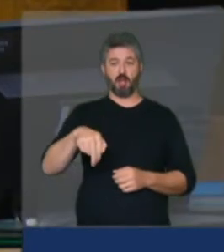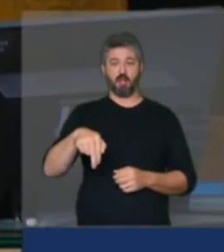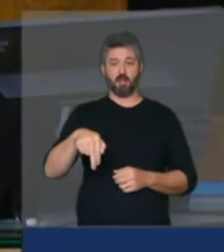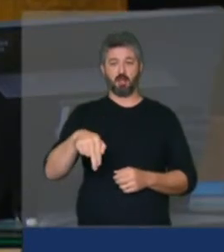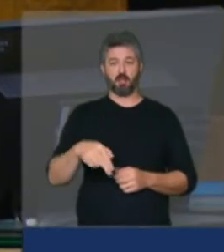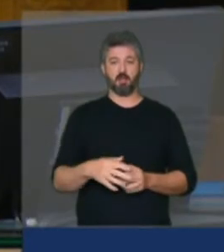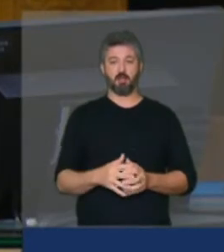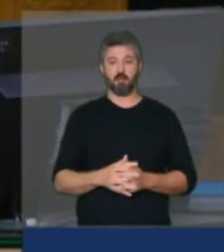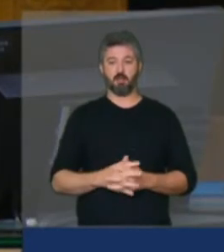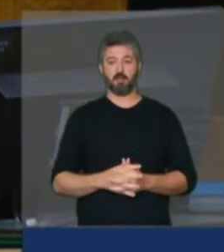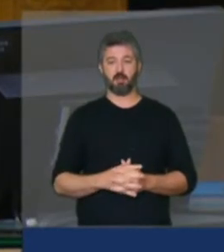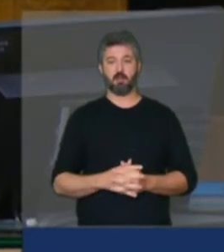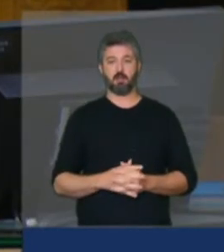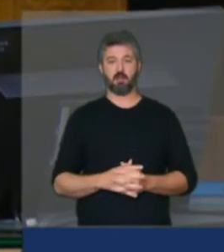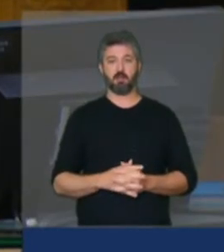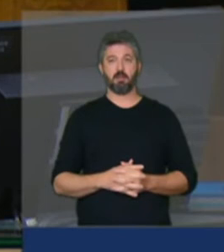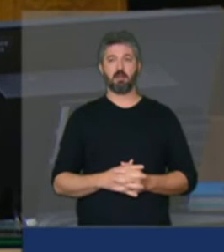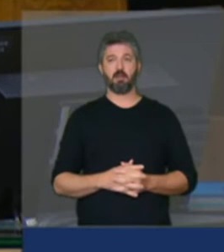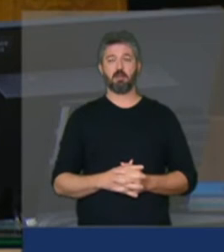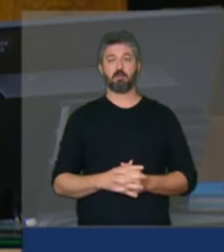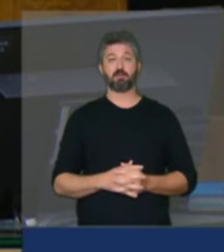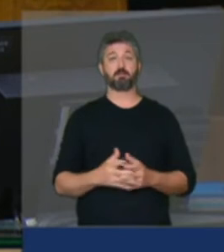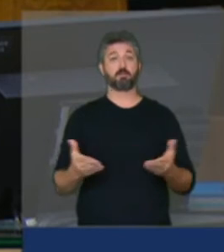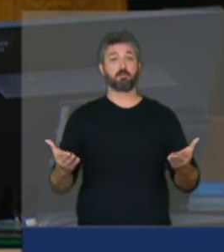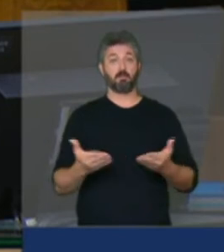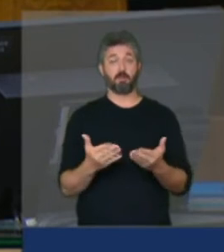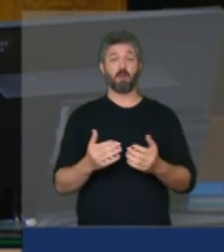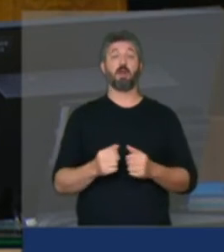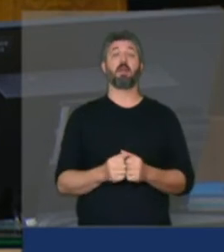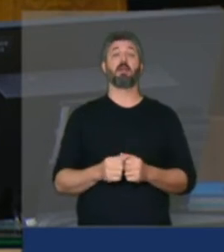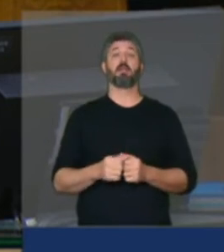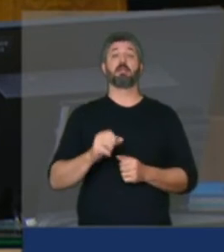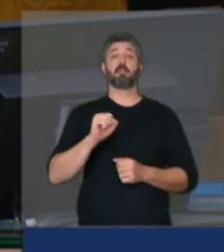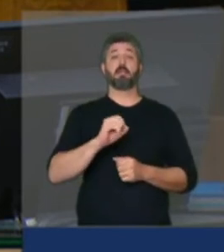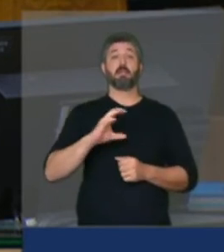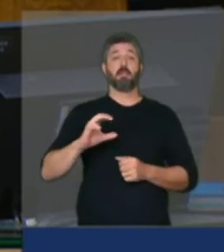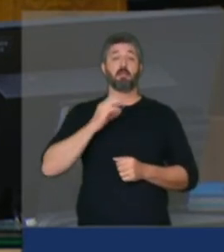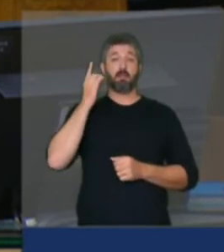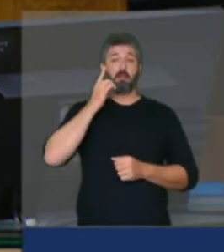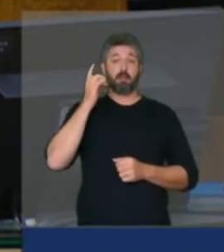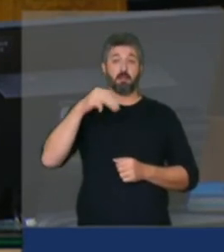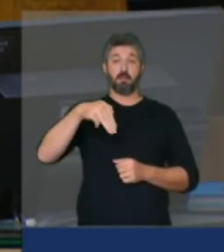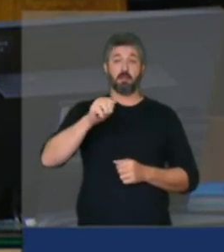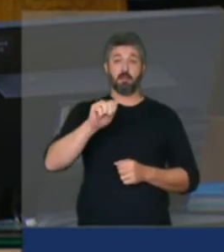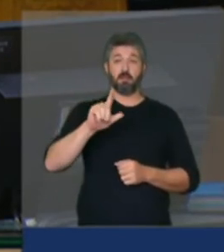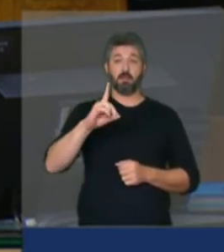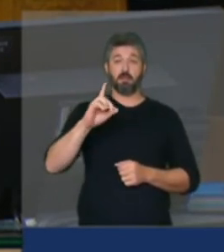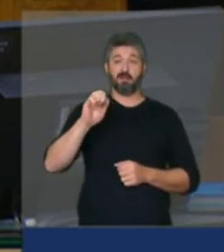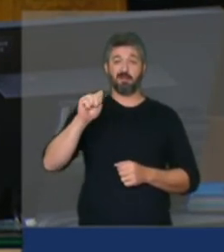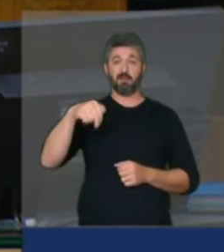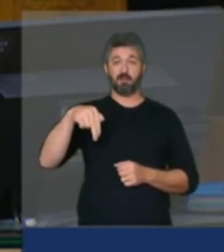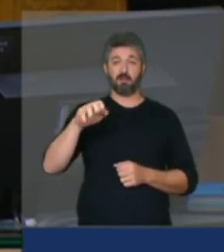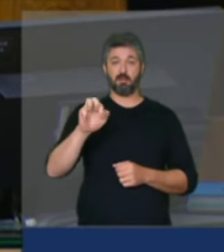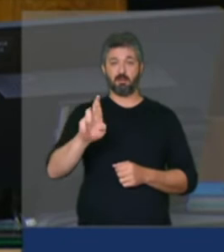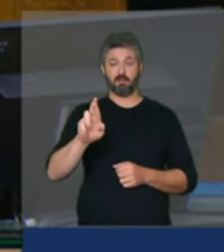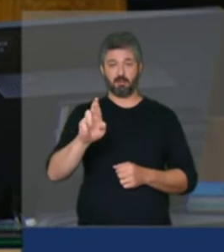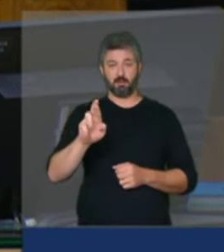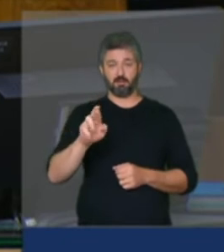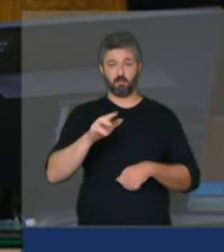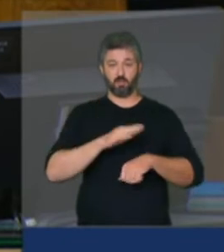SOLLA. DEPUTADO JORGE SOLLA, DEPUTADO, VAMOS ENTÃO É SANTA CATARINA COM O DEPUTADO CELSO MALDANER, QUE TEM O TEMPO REGIMENTAL DE TRÊS